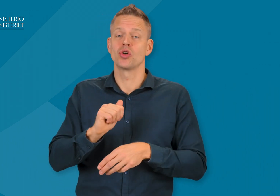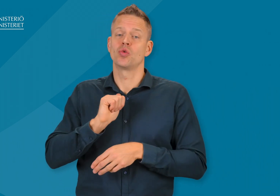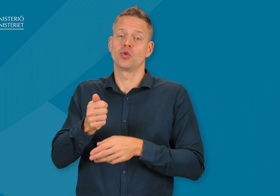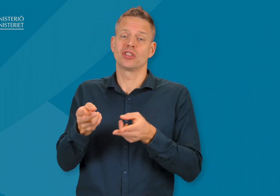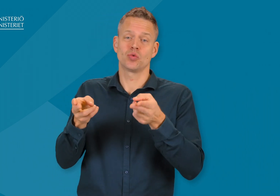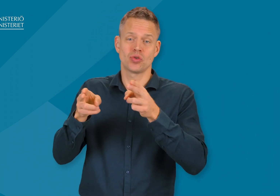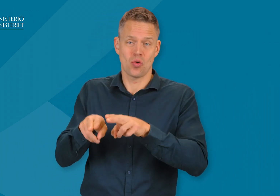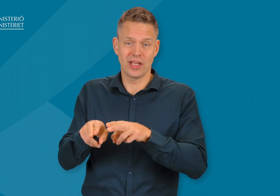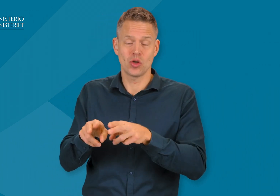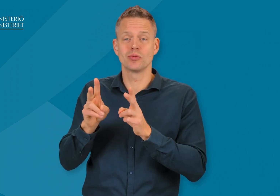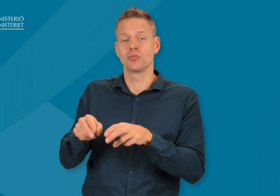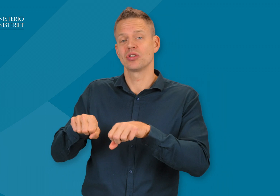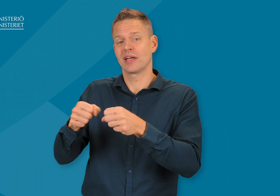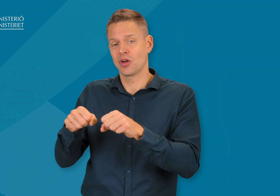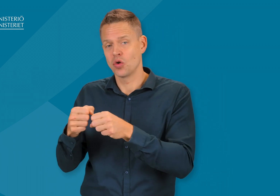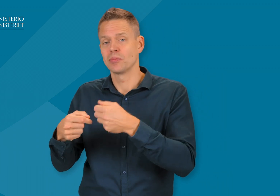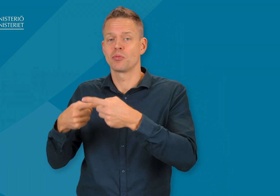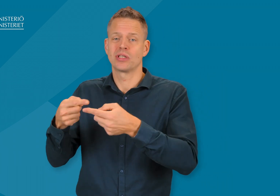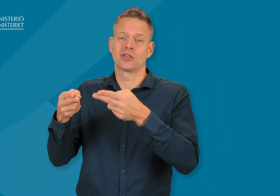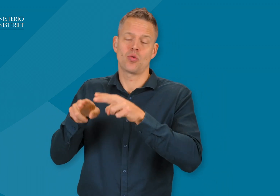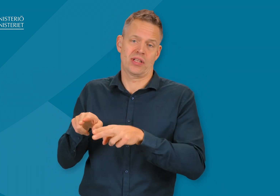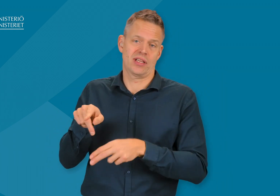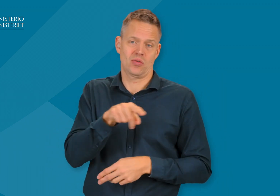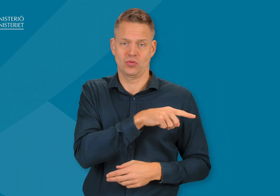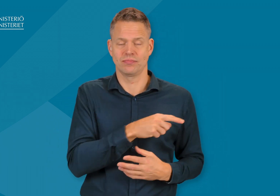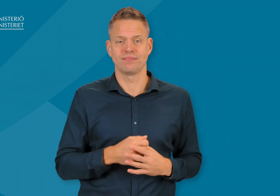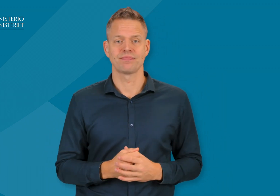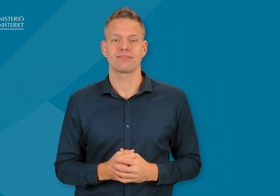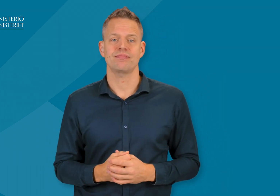yksityisoikeuden sekä rikos- ja prosessioikeuden alalla